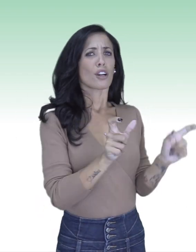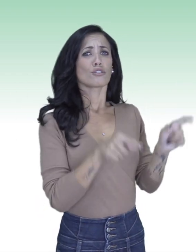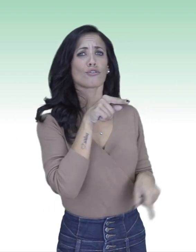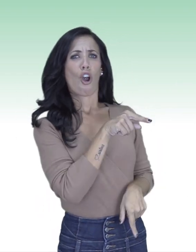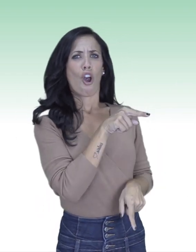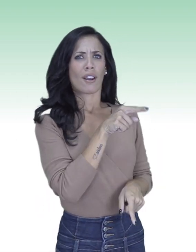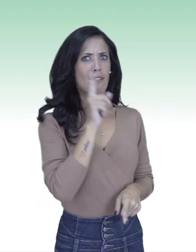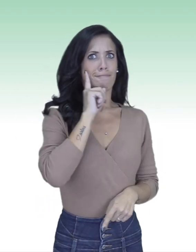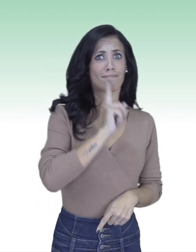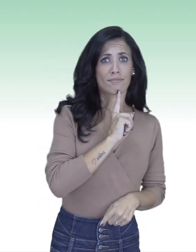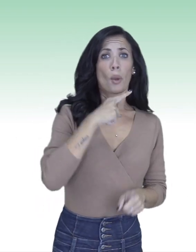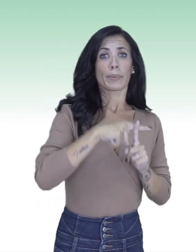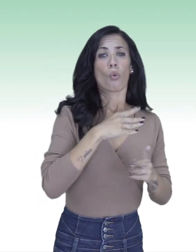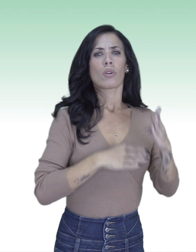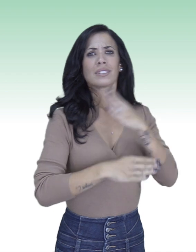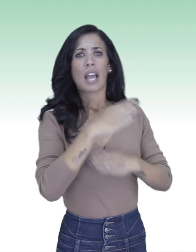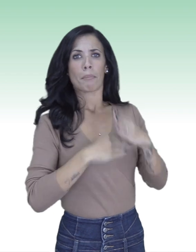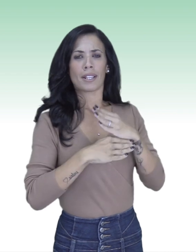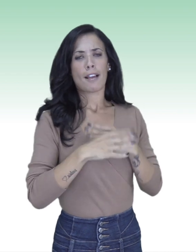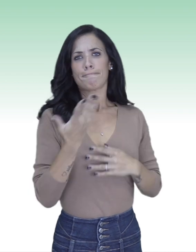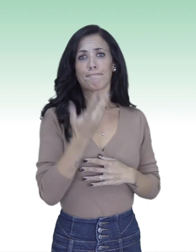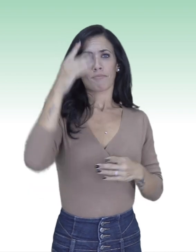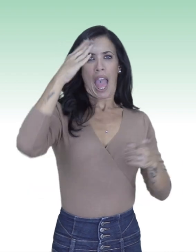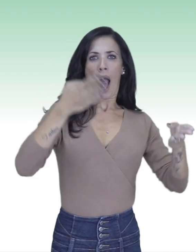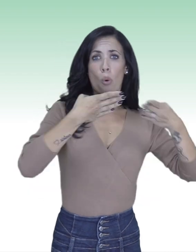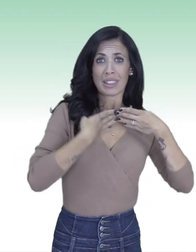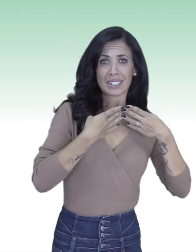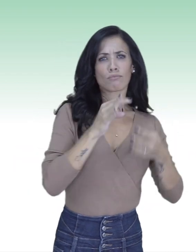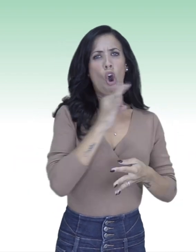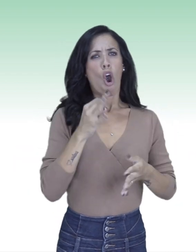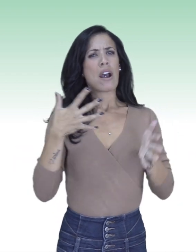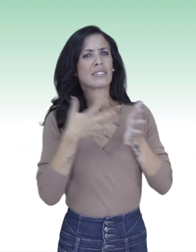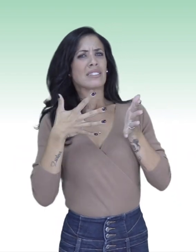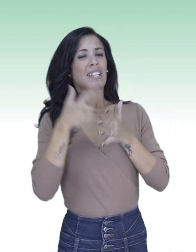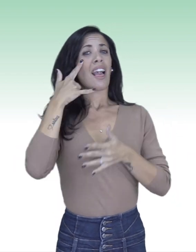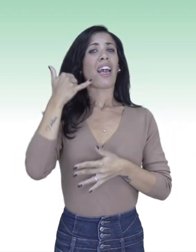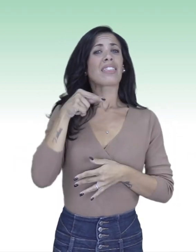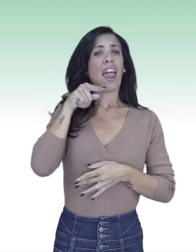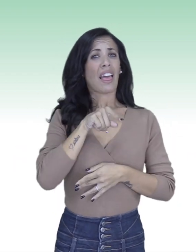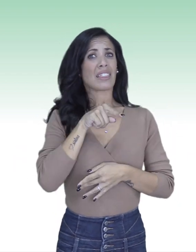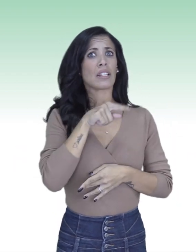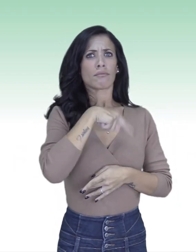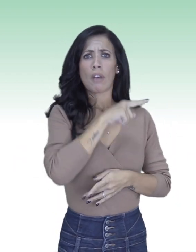Le persone sorde con più disabilità tra cui le persone sorde nello spettro autistico e le persone sorde con disabilità intellettive,